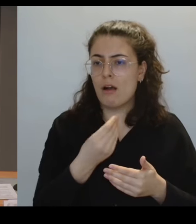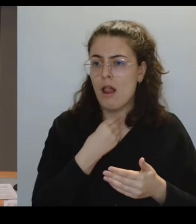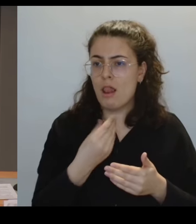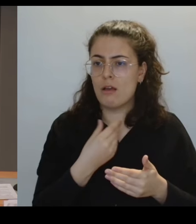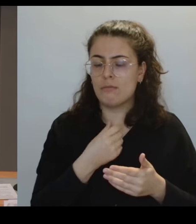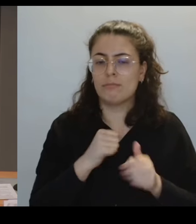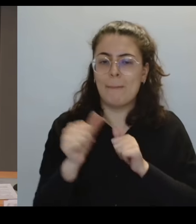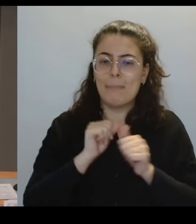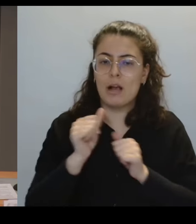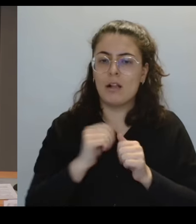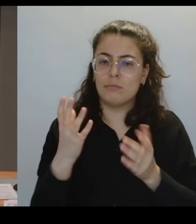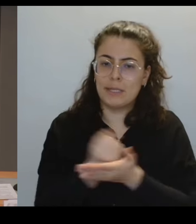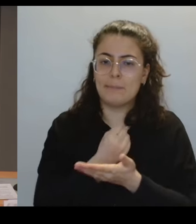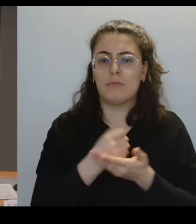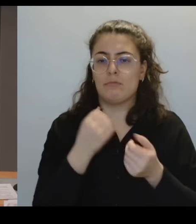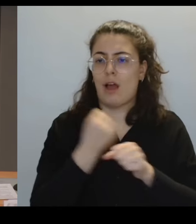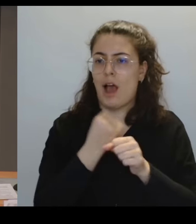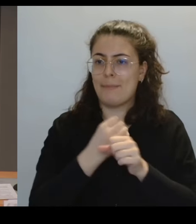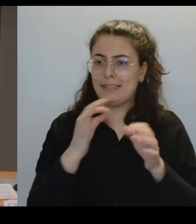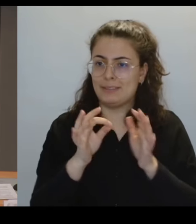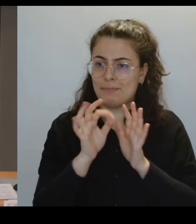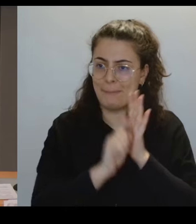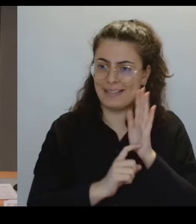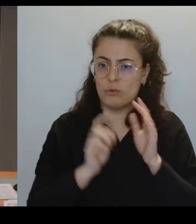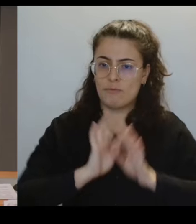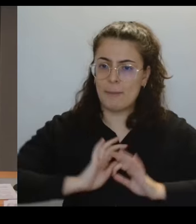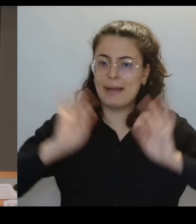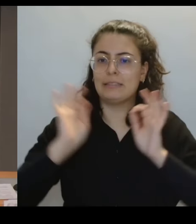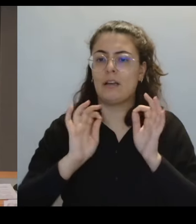In der Beratung beginnt die Fraktion Bündnis 90/Die Grünen.